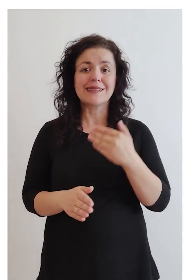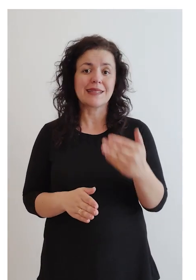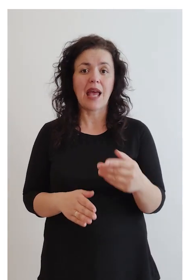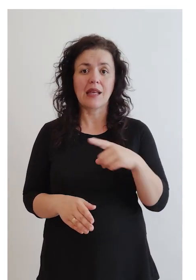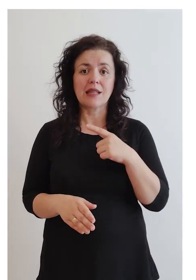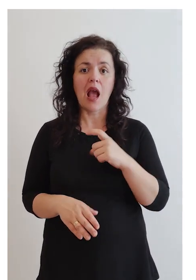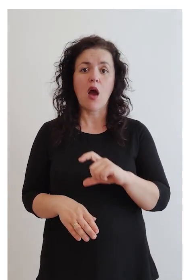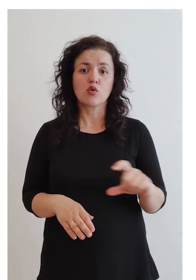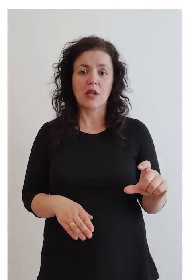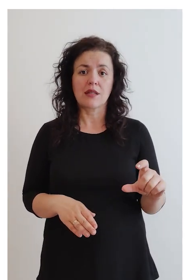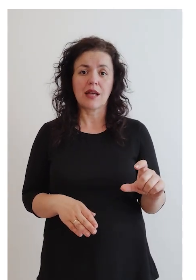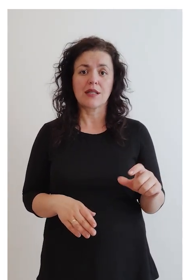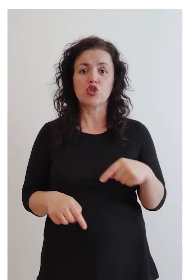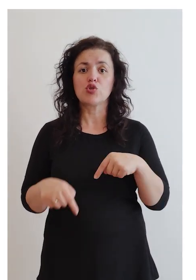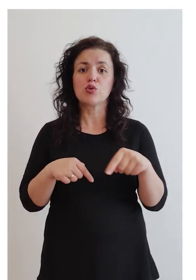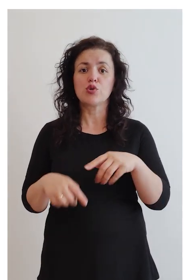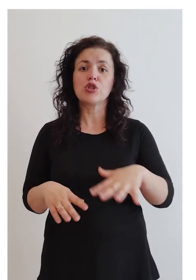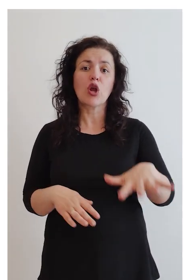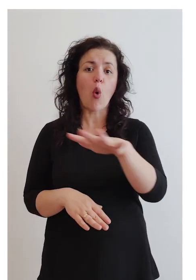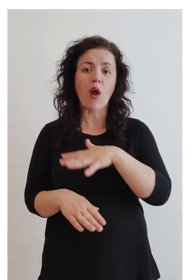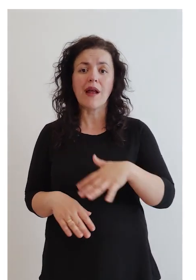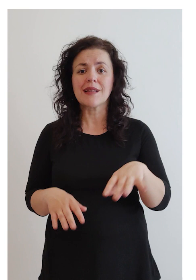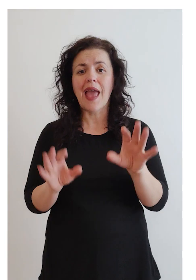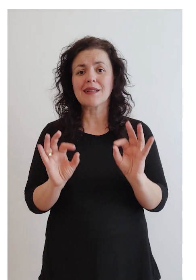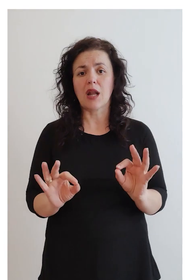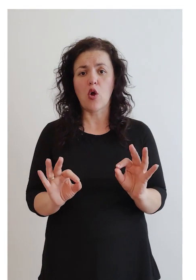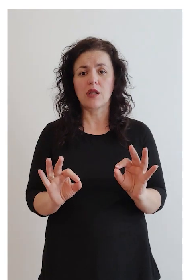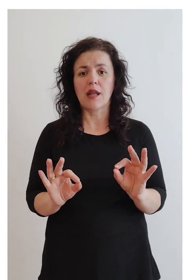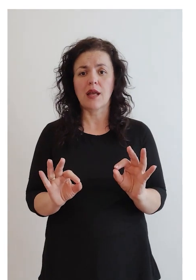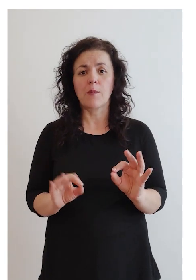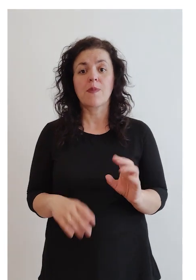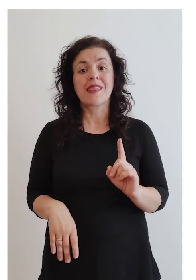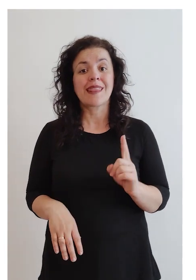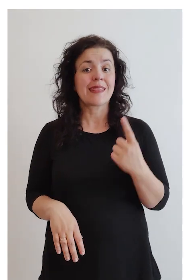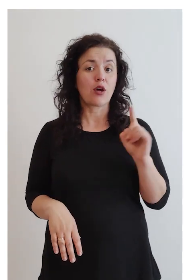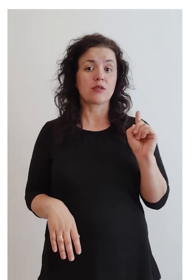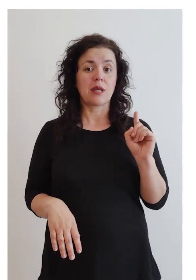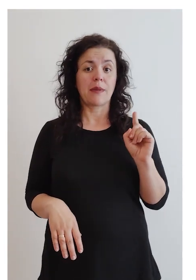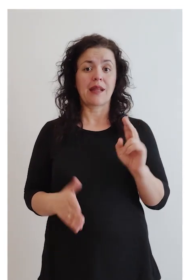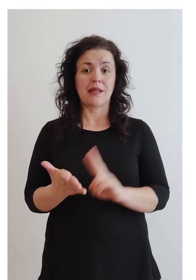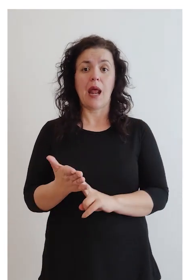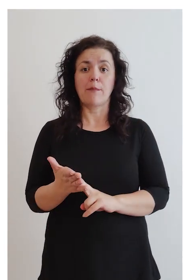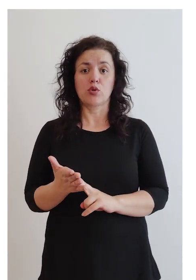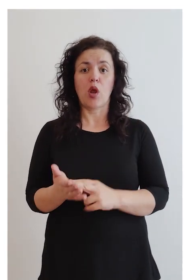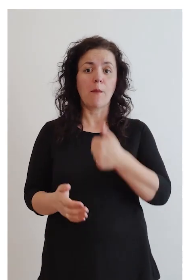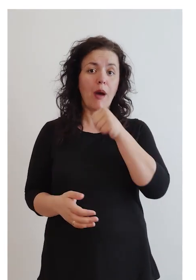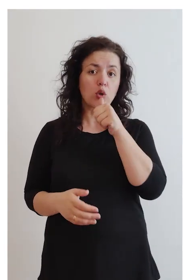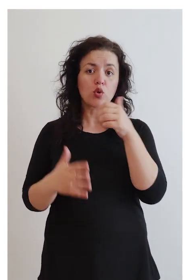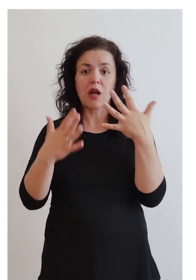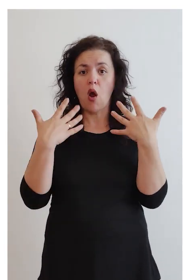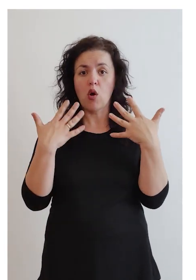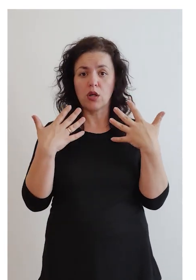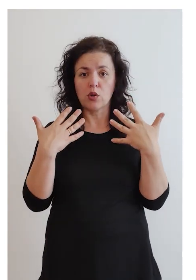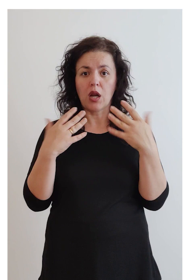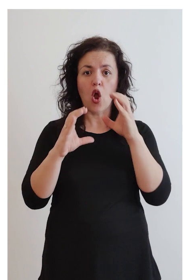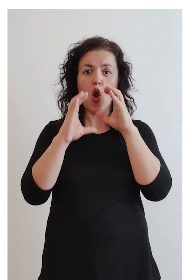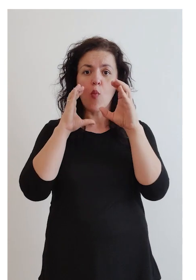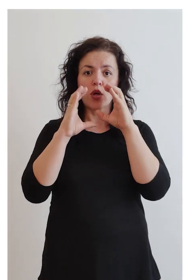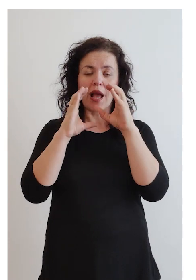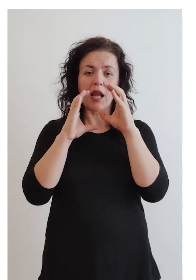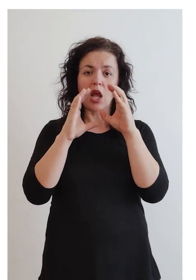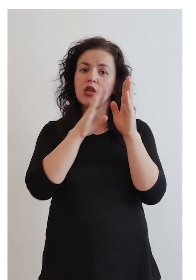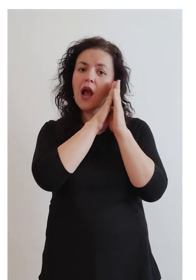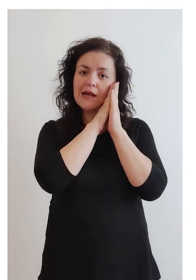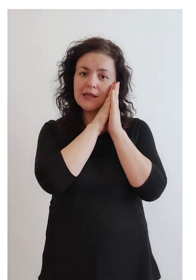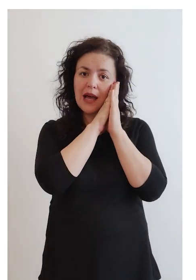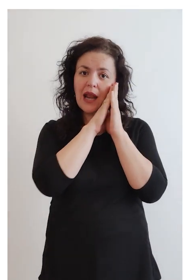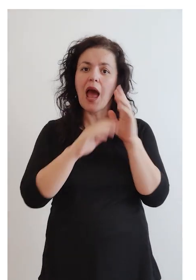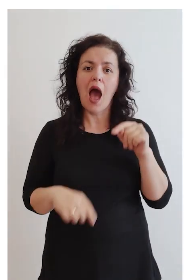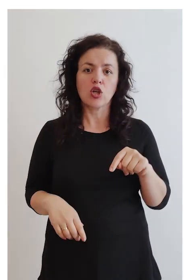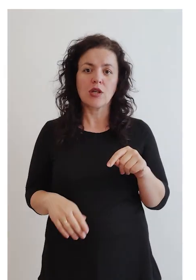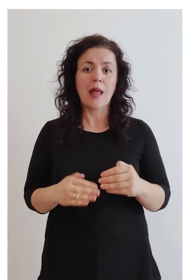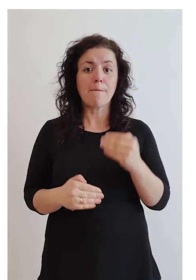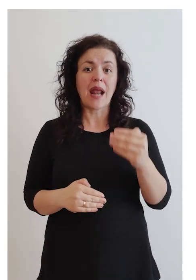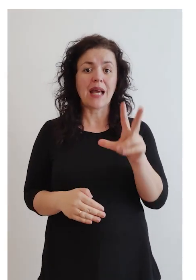Spre deosebire de drepturile la băuturi răcoritoare, comunicare sau cazare, acest prag de 3 ore nu se modifică în funcție de distanța zborului.